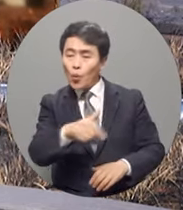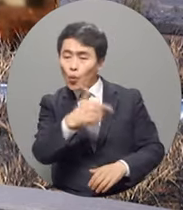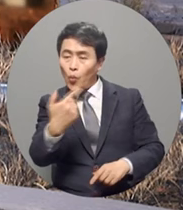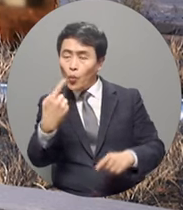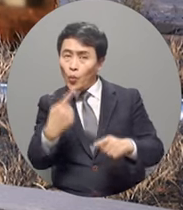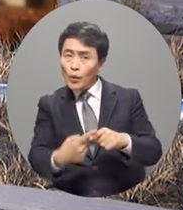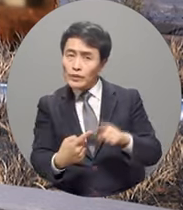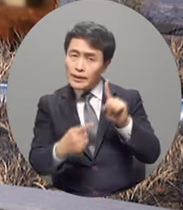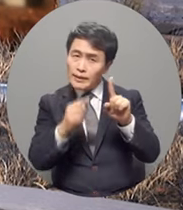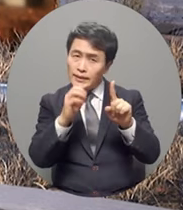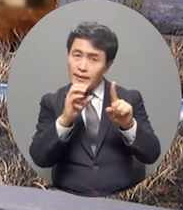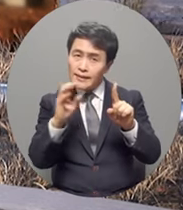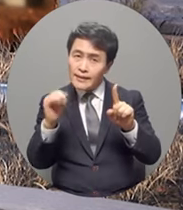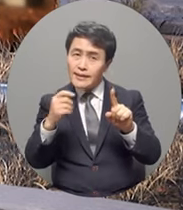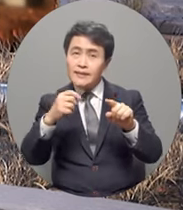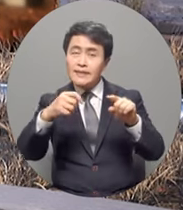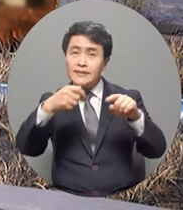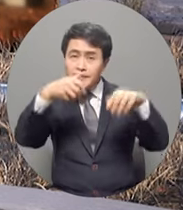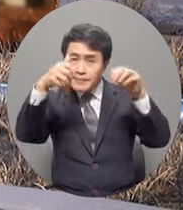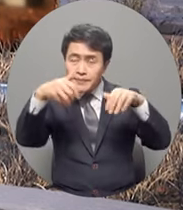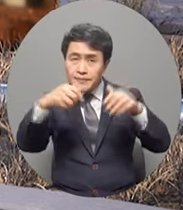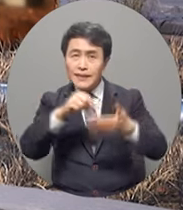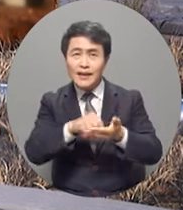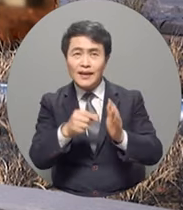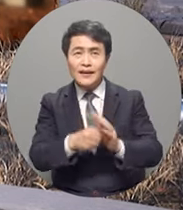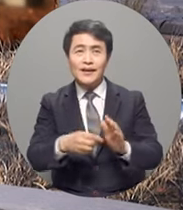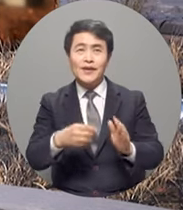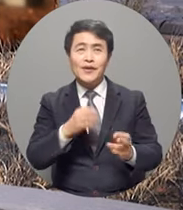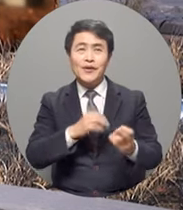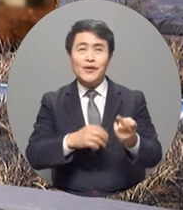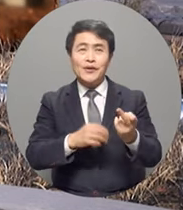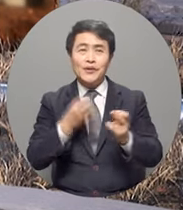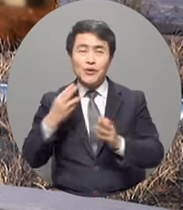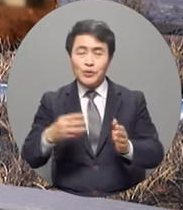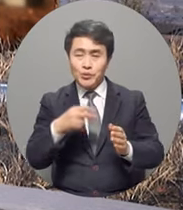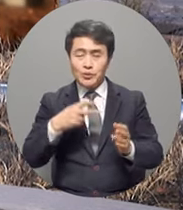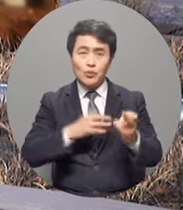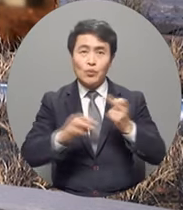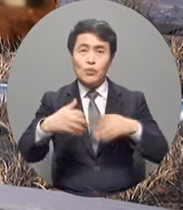서울은 오후 한때 1mm 안팎의 비가오겠고요.